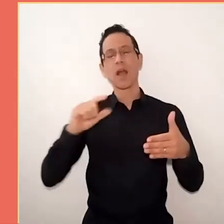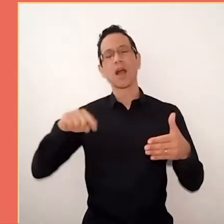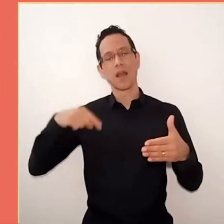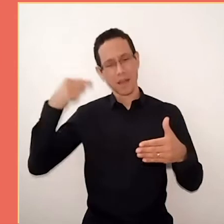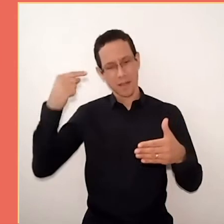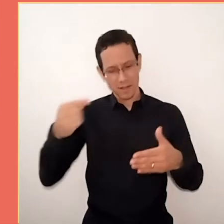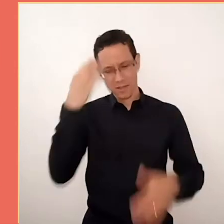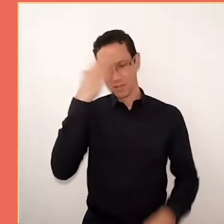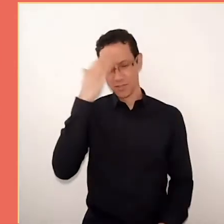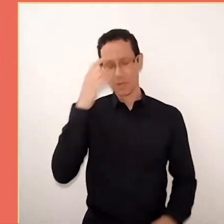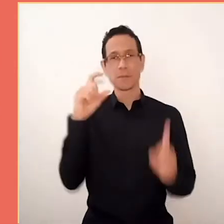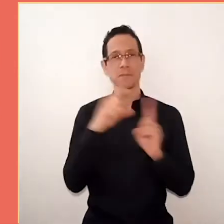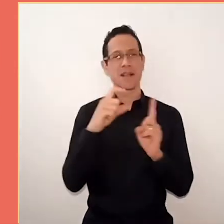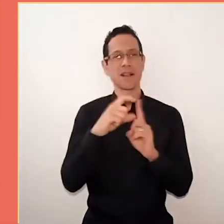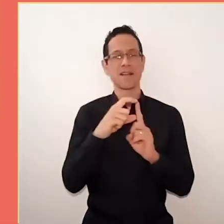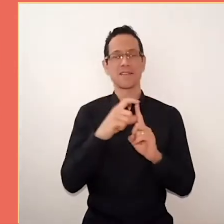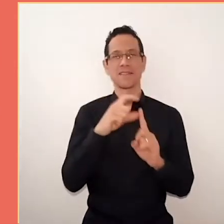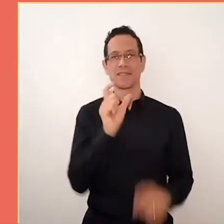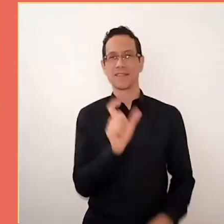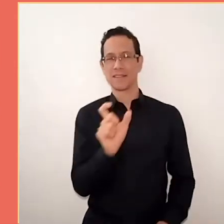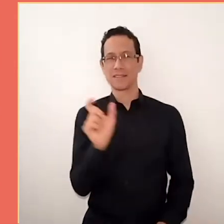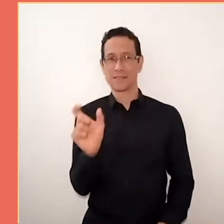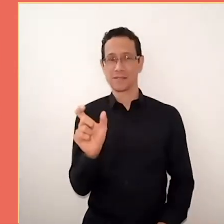e também da palavra falada, precisa considerar